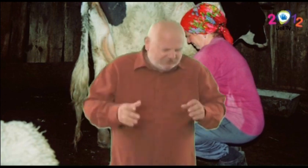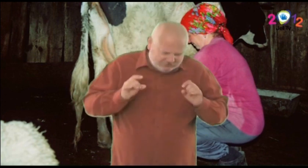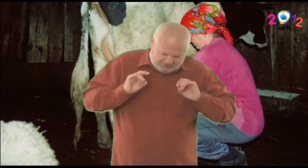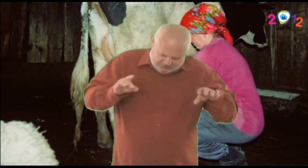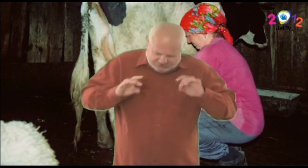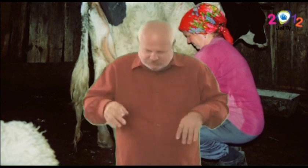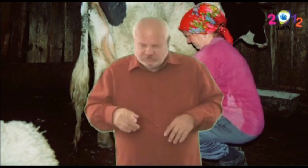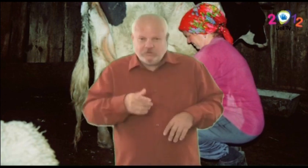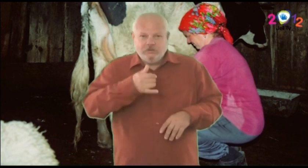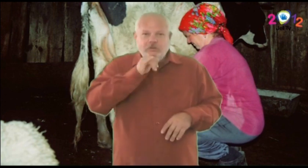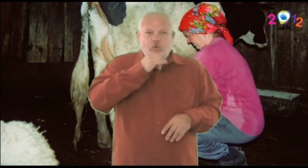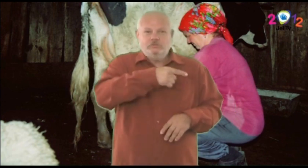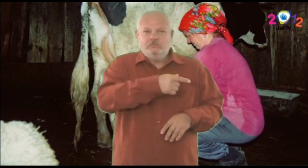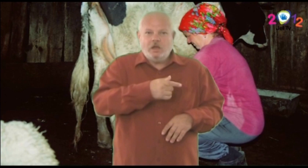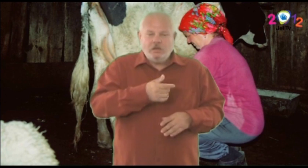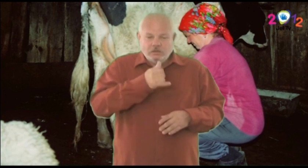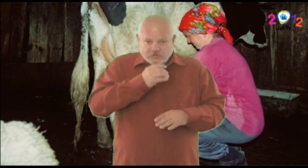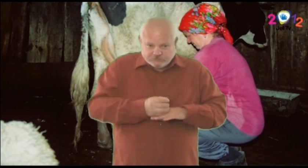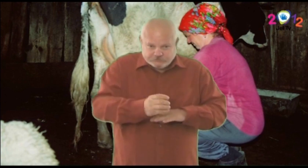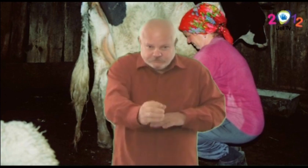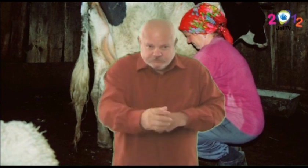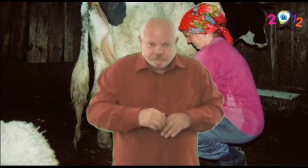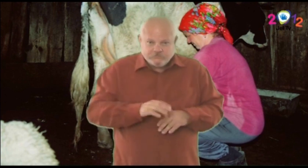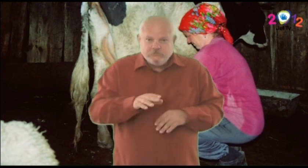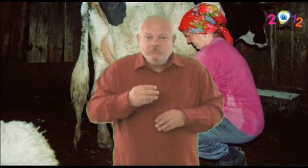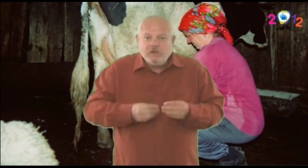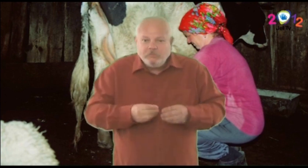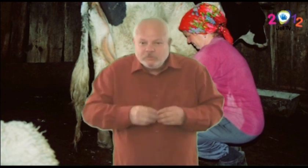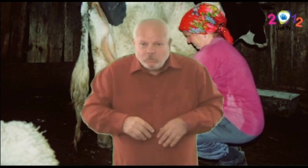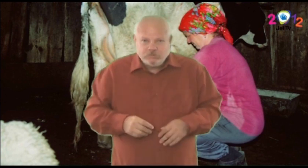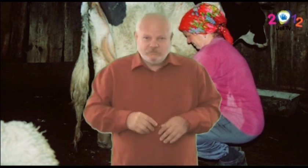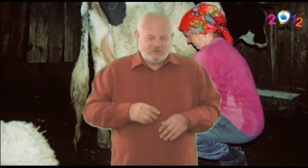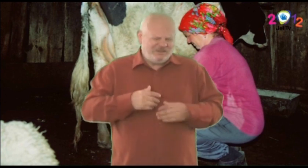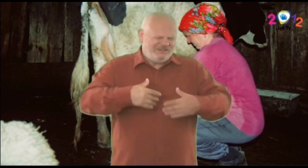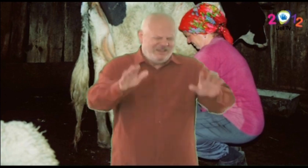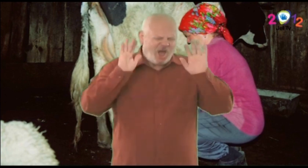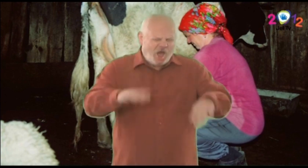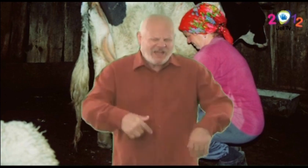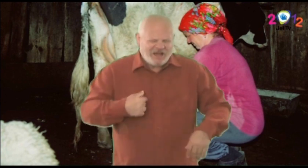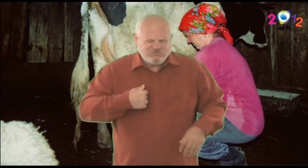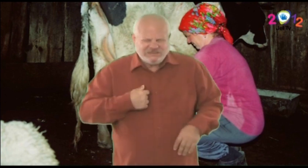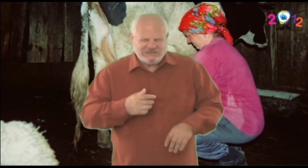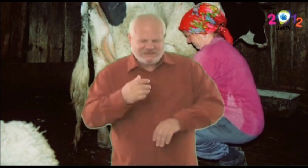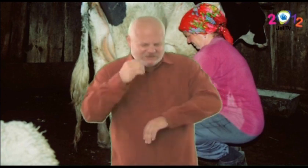A kocsmáros ad neki inni és megkérdezi, mi a probléma? - Hagyjál békén! – válaszolja és megissza az italt.